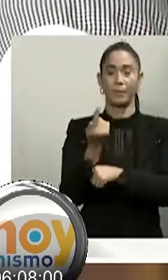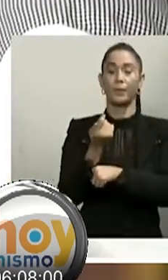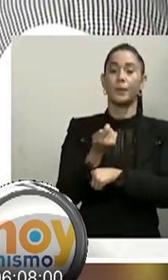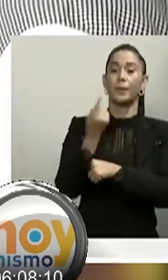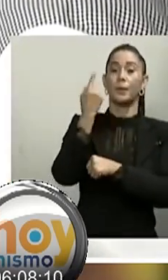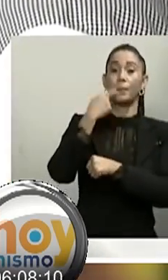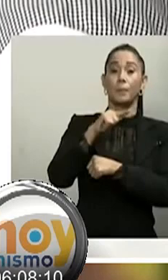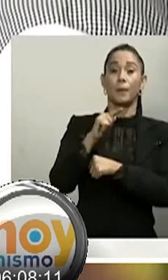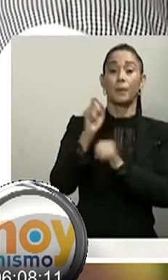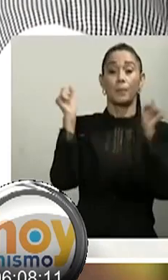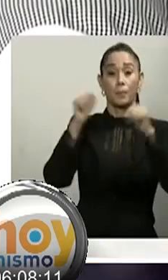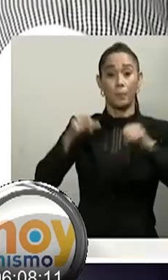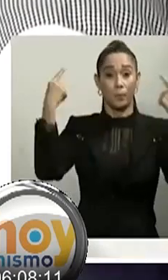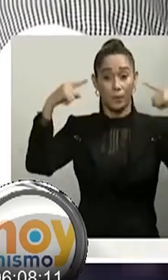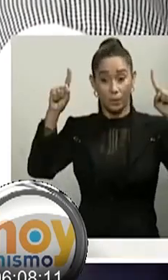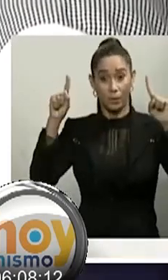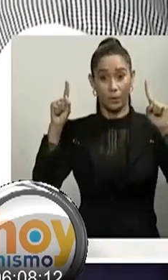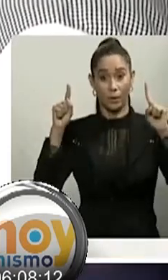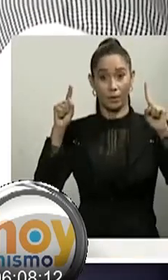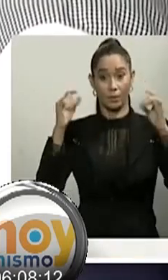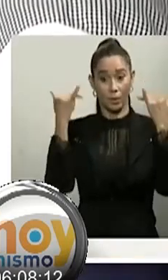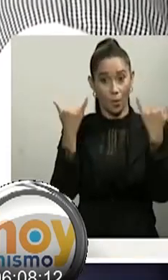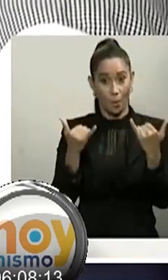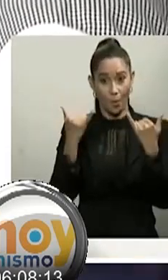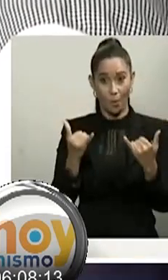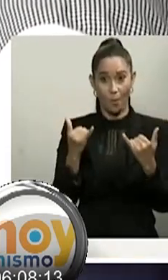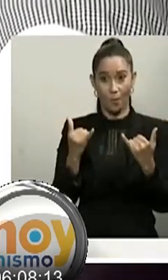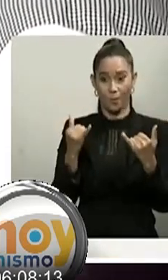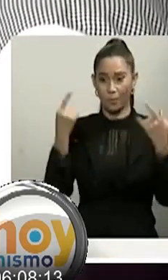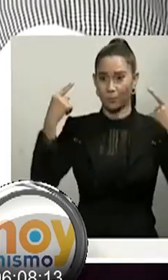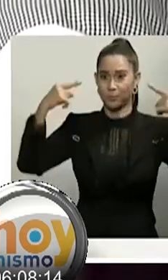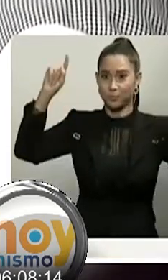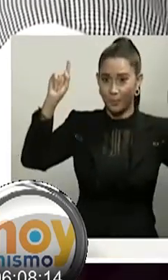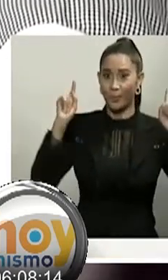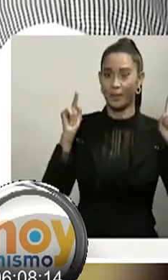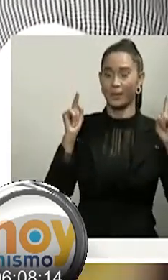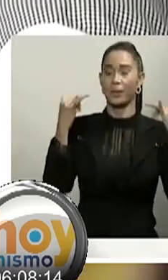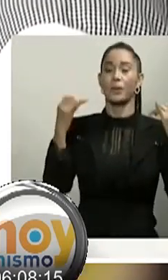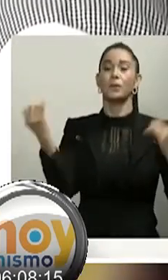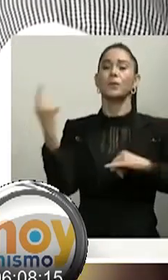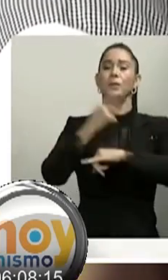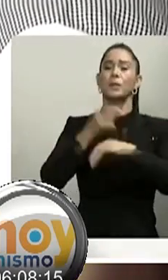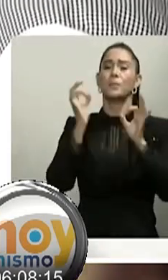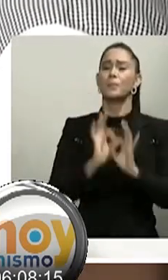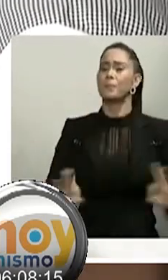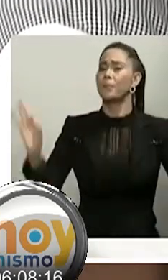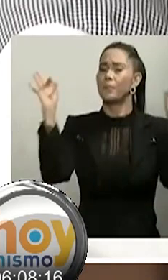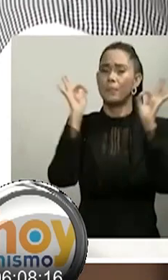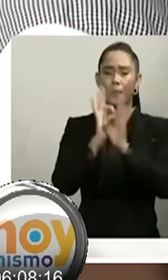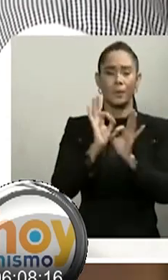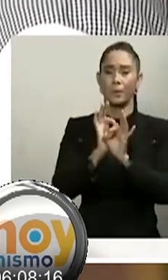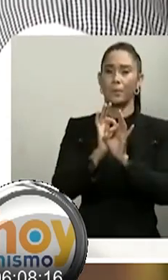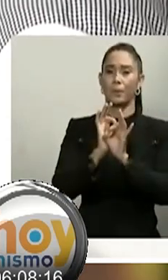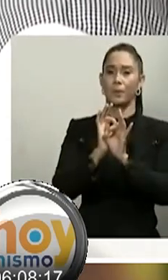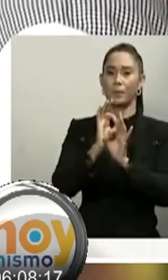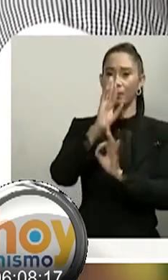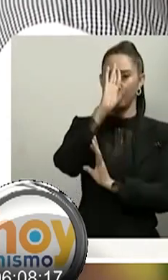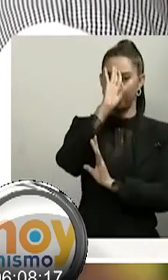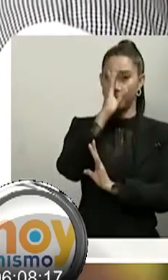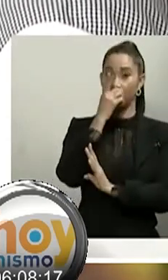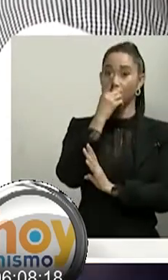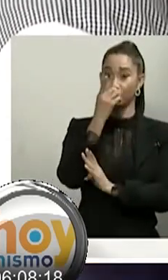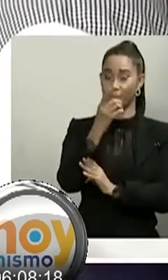y ah bueno el otro detalle de esto es que esto es a partir desde ya inmediatamente es decir a